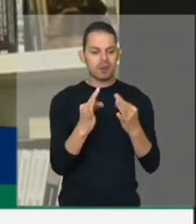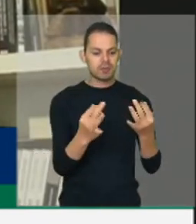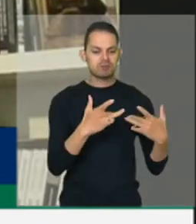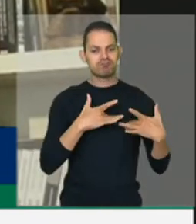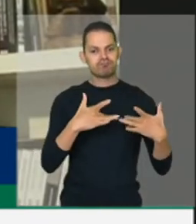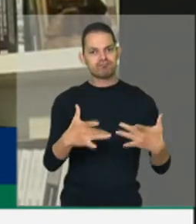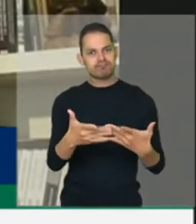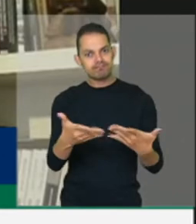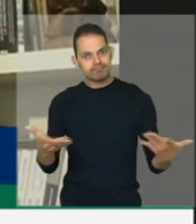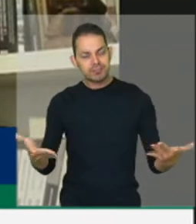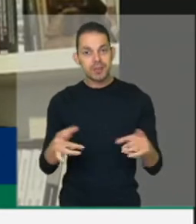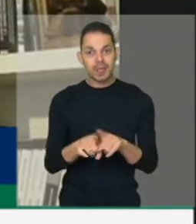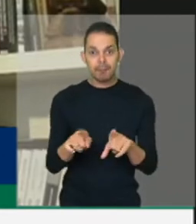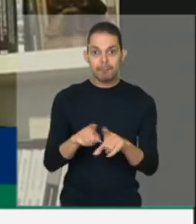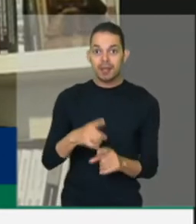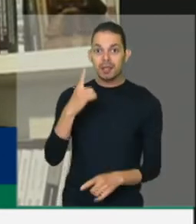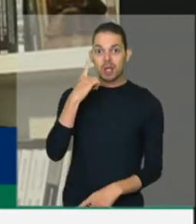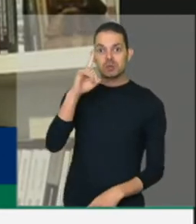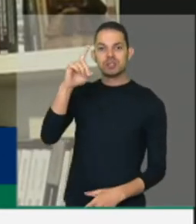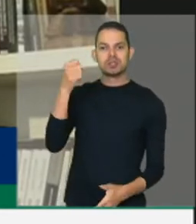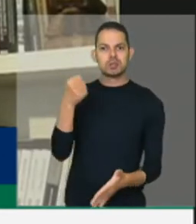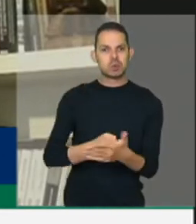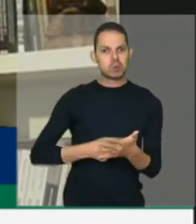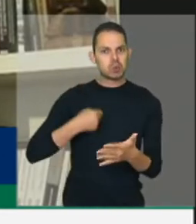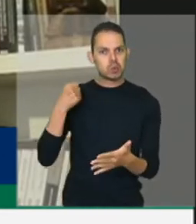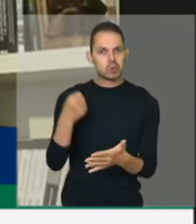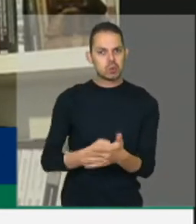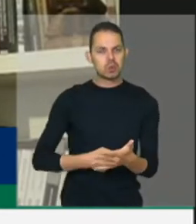UM DIA DE LUTA. TANTAS LIDERANÇAS, SENHOR PRESIDENTE, FALARAM DO DIA